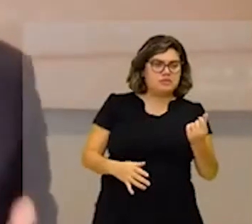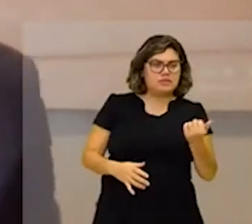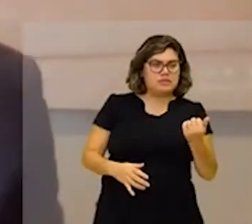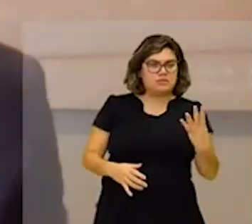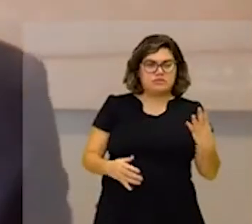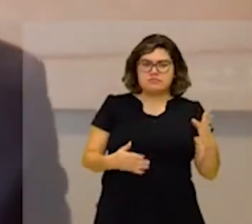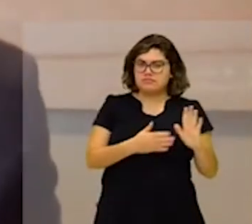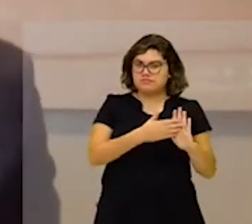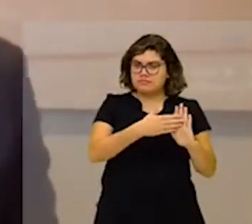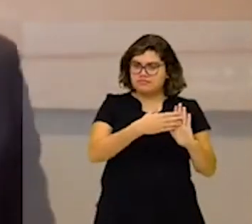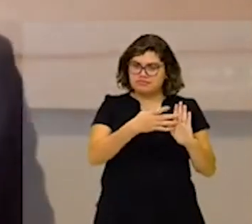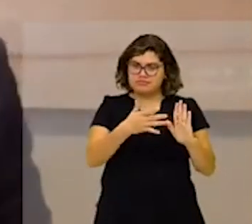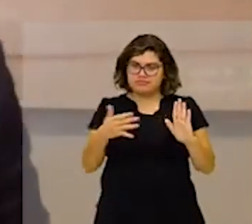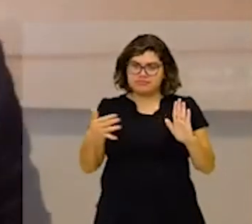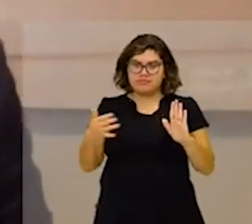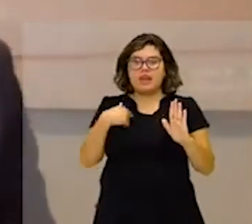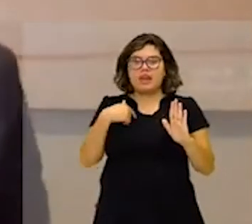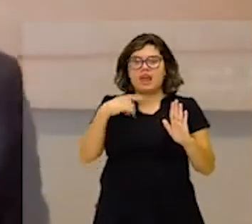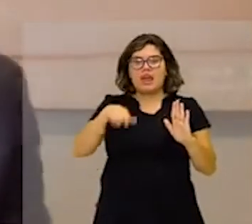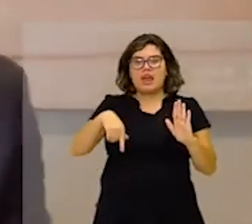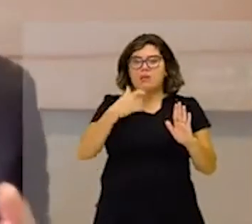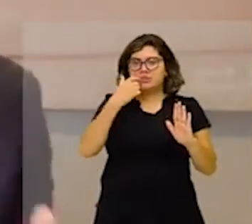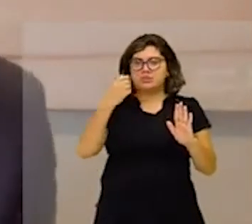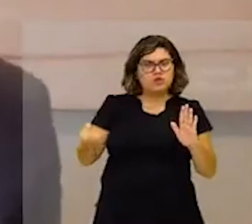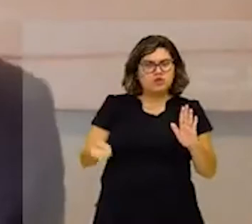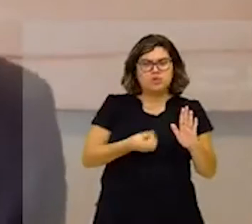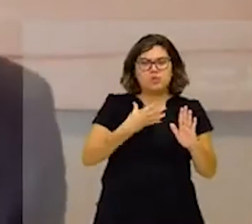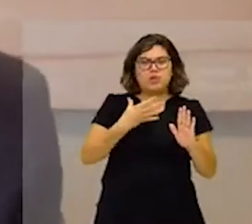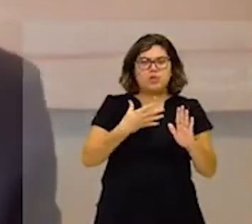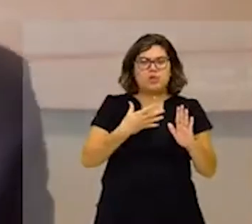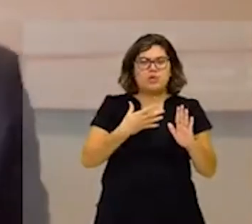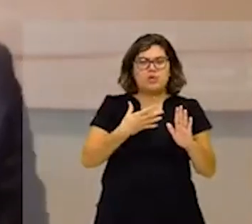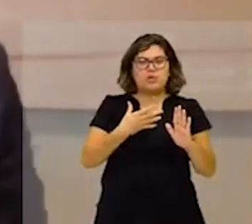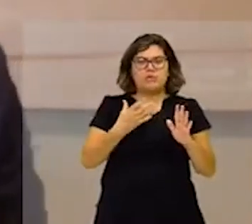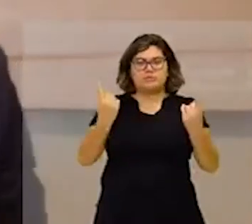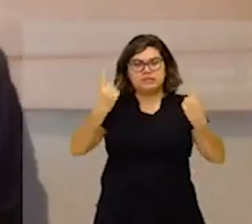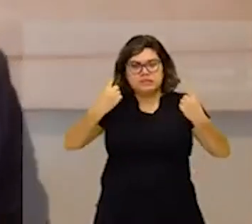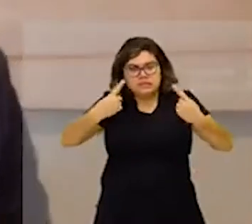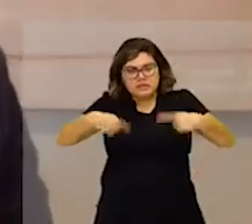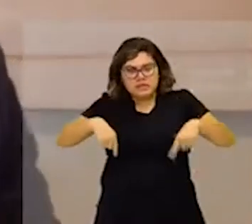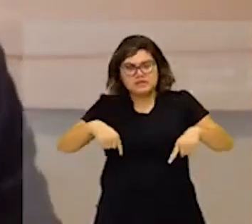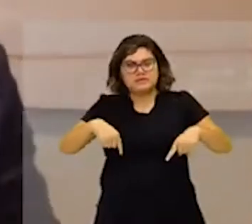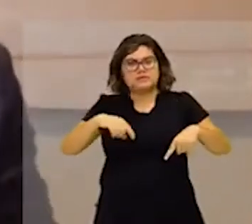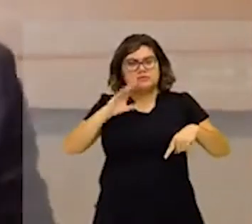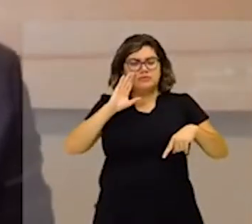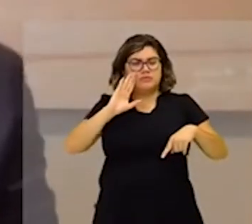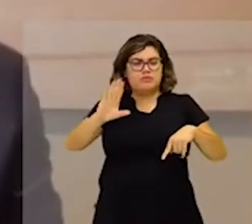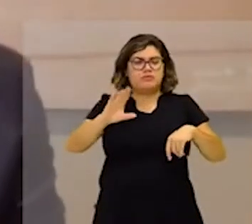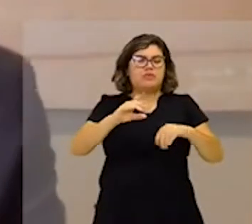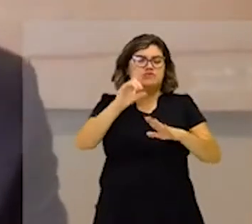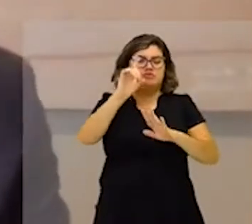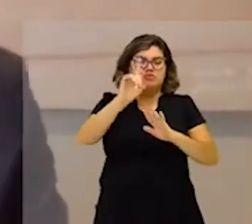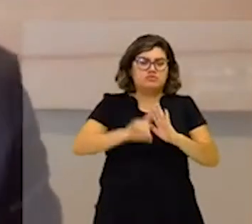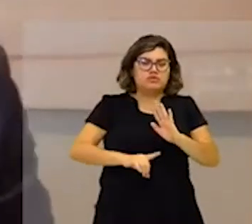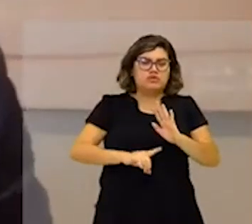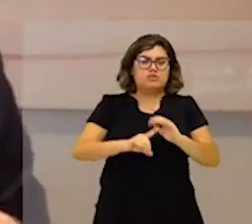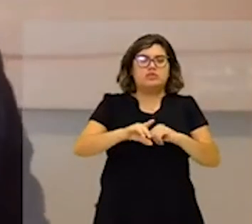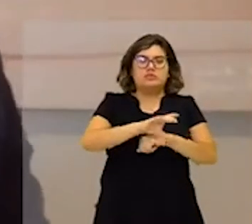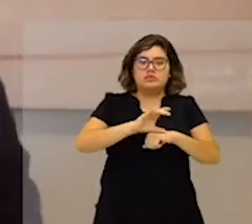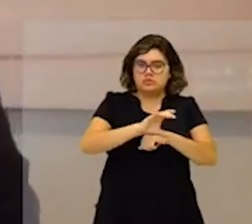é um fenômeno muito novo então ele ele desafia sobremodo o direito constitucional desafia até